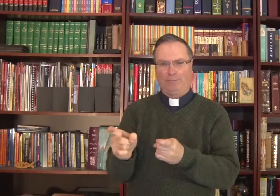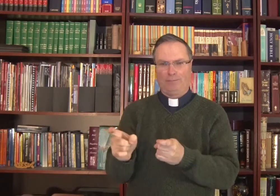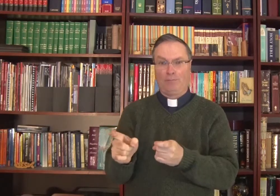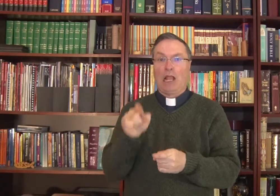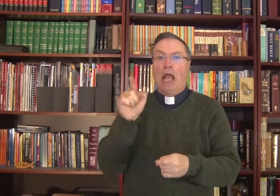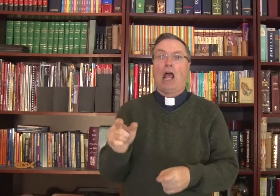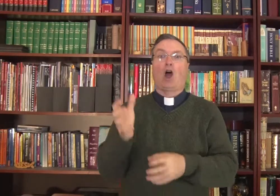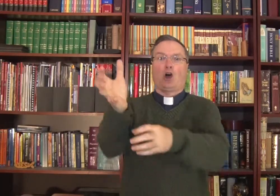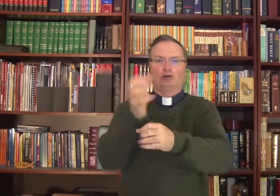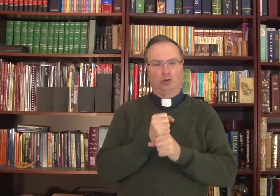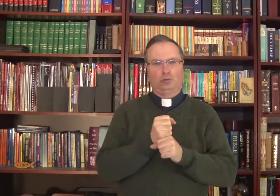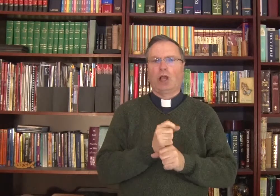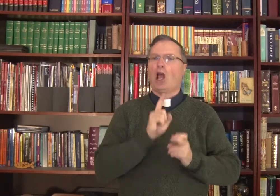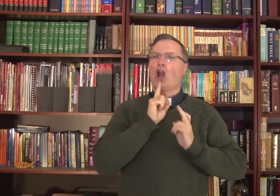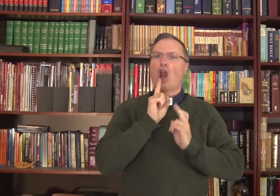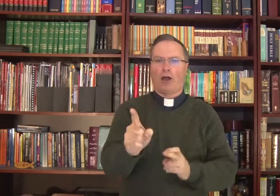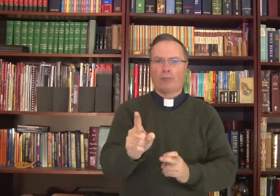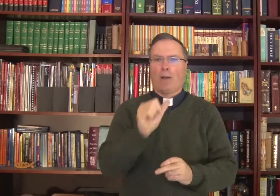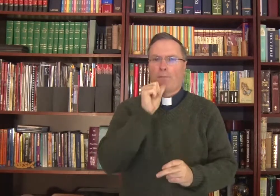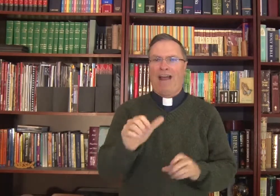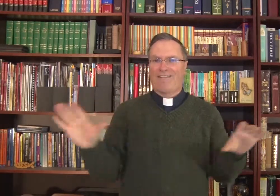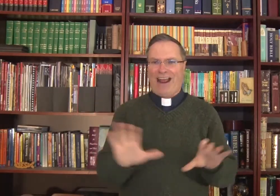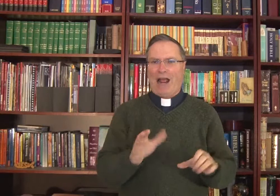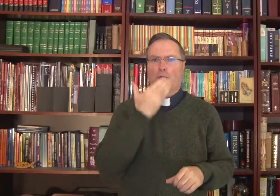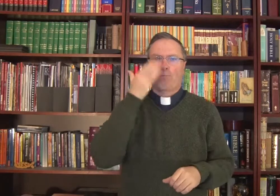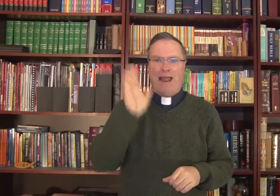Elles reçurent l’ordre de ne pas faire de mal